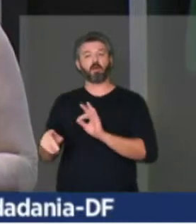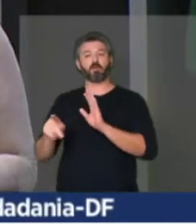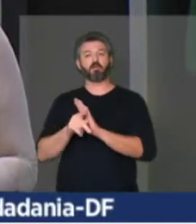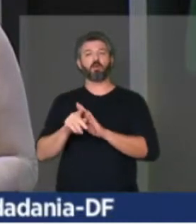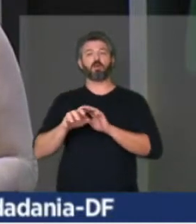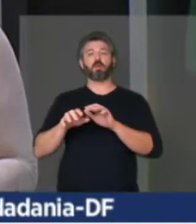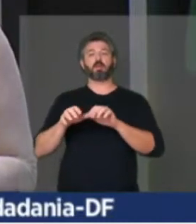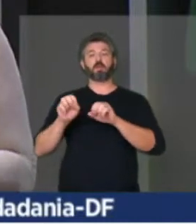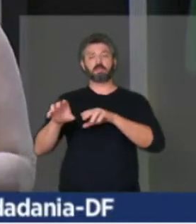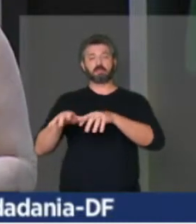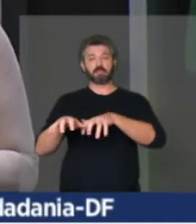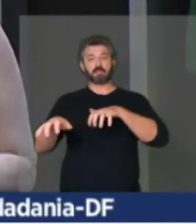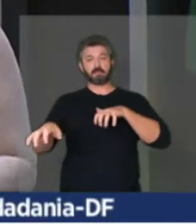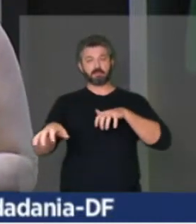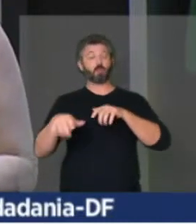DE TRABALHO É DISTÂNCIA DAS EMPREGADAS GESTANTES. NESSE